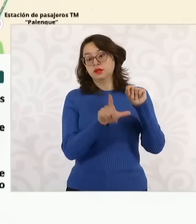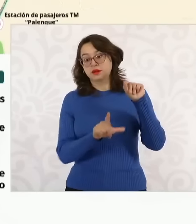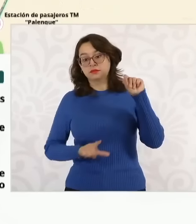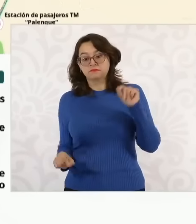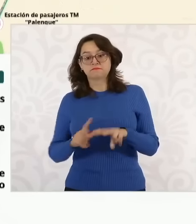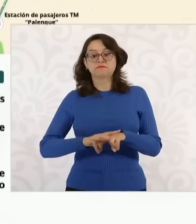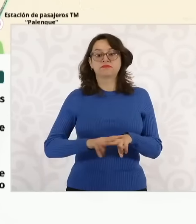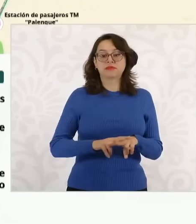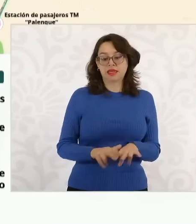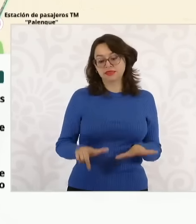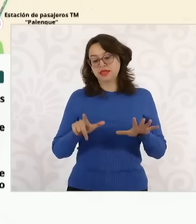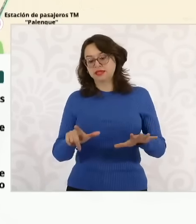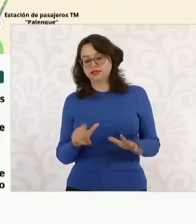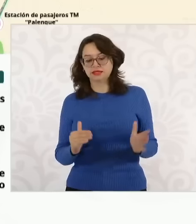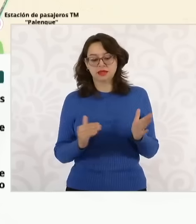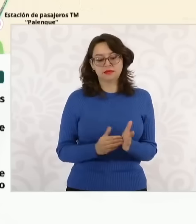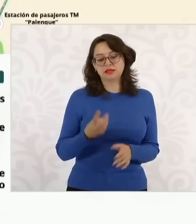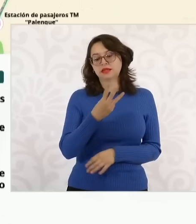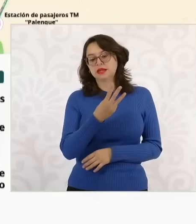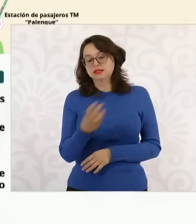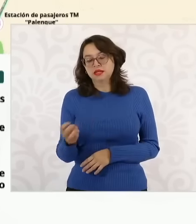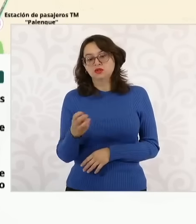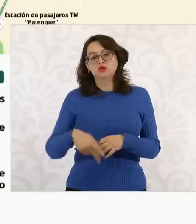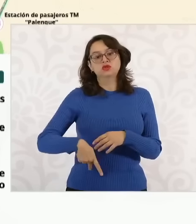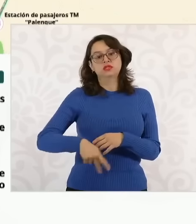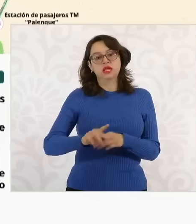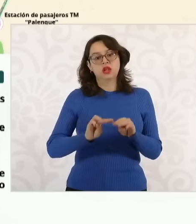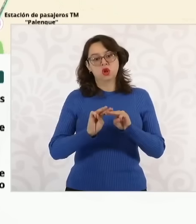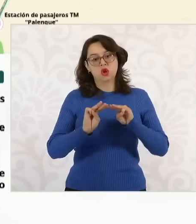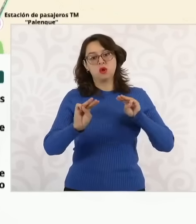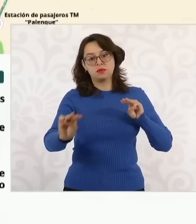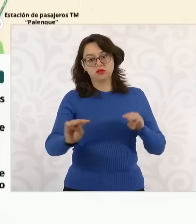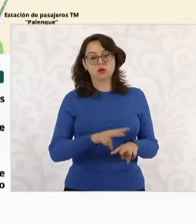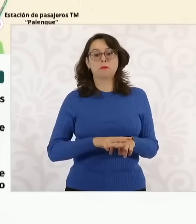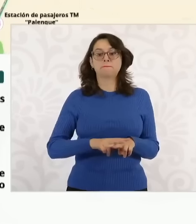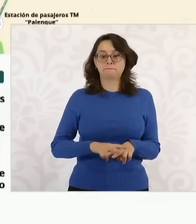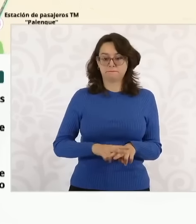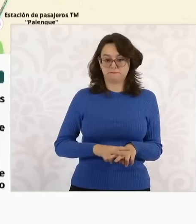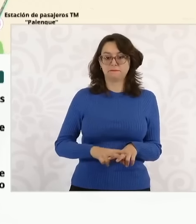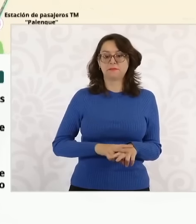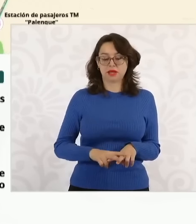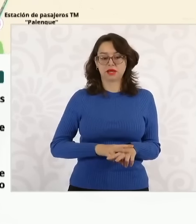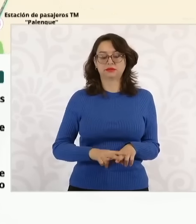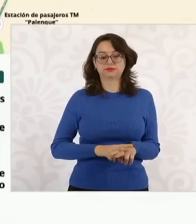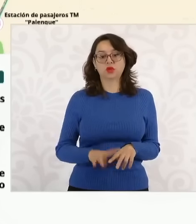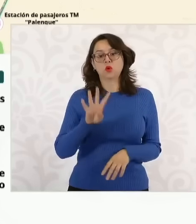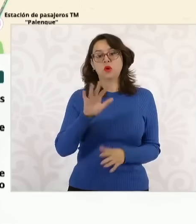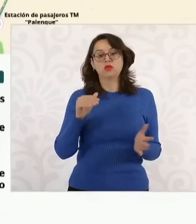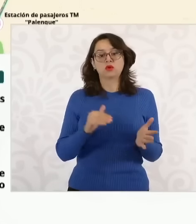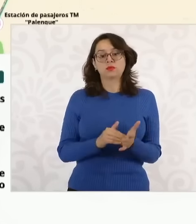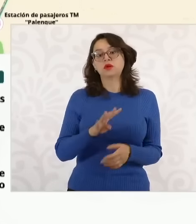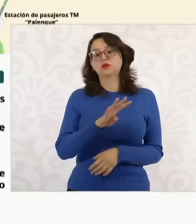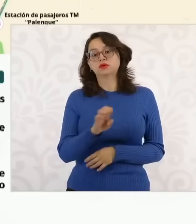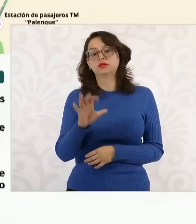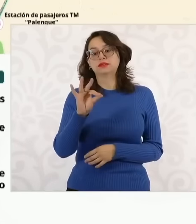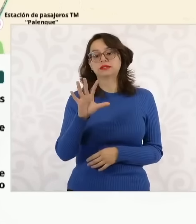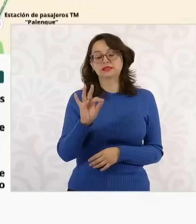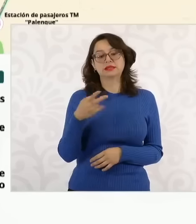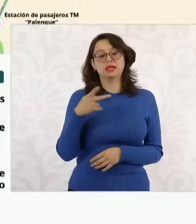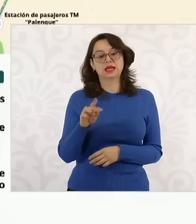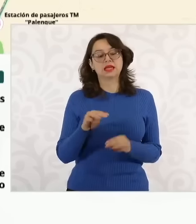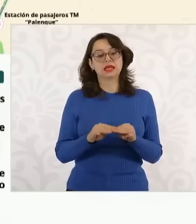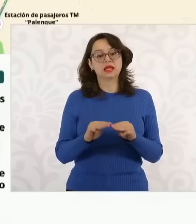17,300 km de vía principal y secundaria que está concionada. Hay 4470 km de patios y laderos y hay